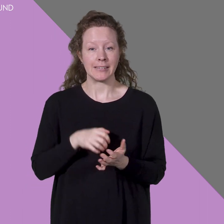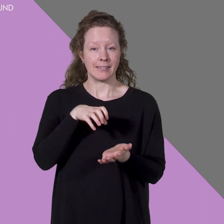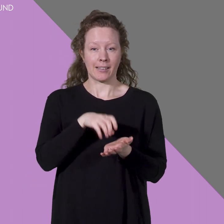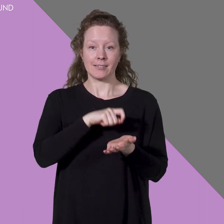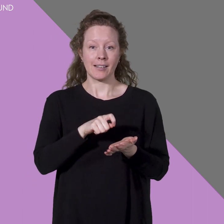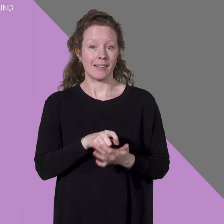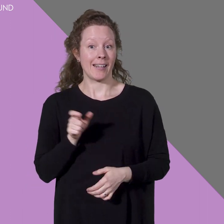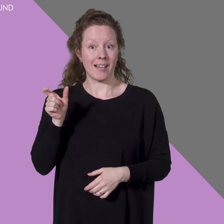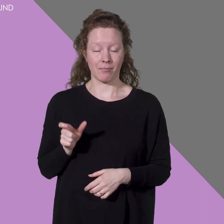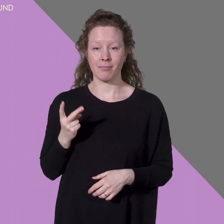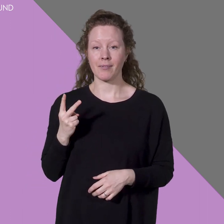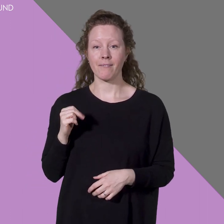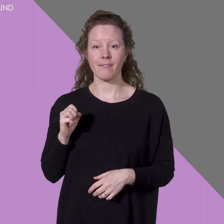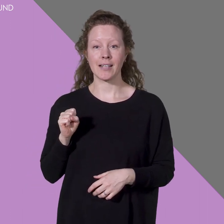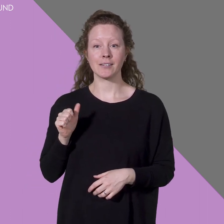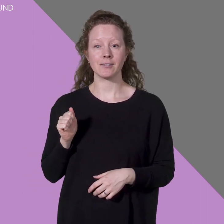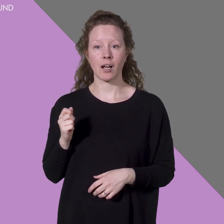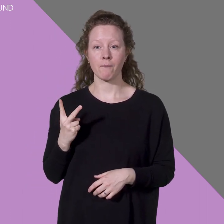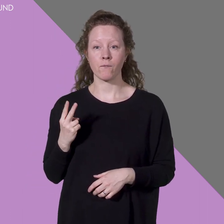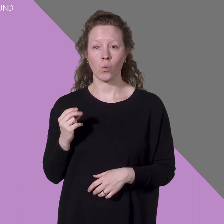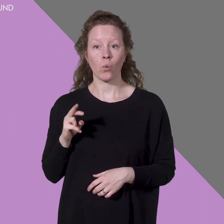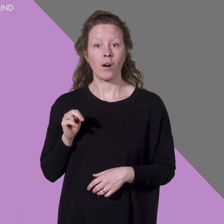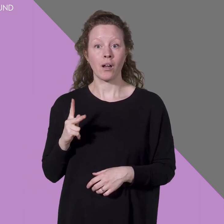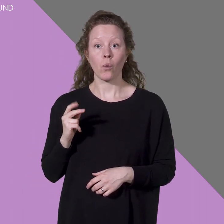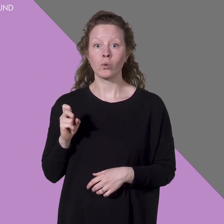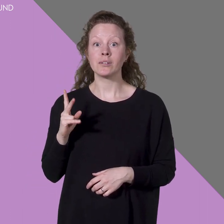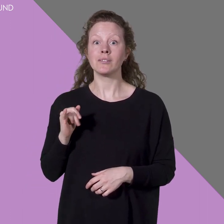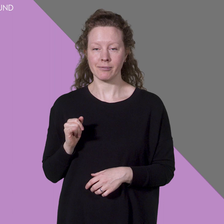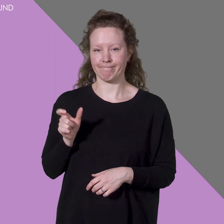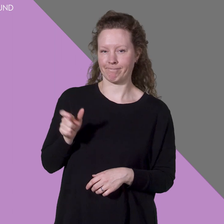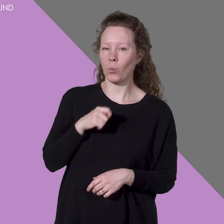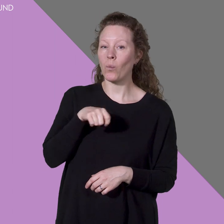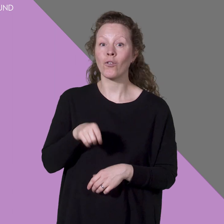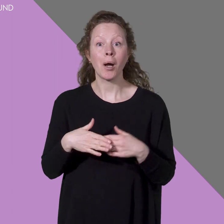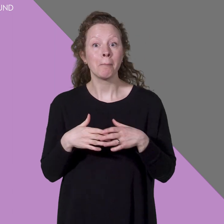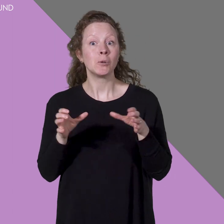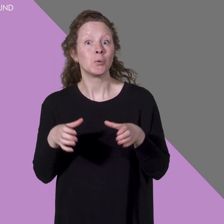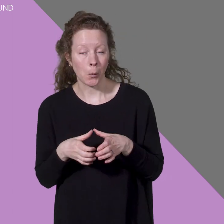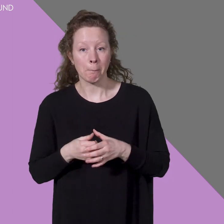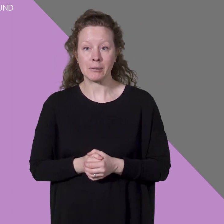Statssekreterare Vesa Vuorenkoski är ordförande för arbetsgruppen, -